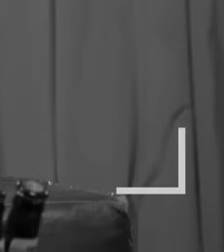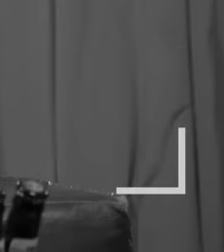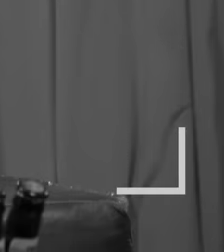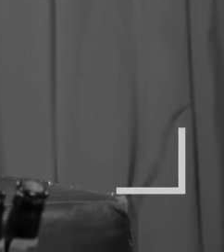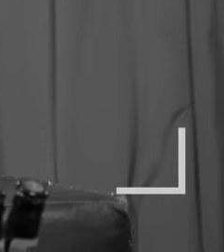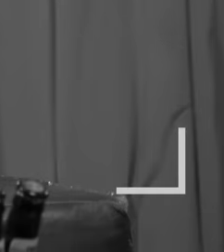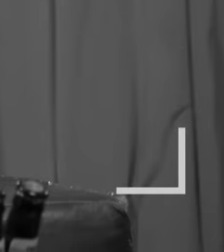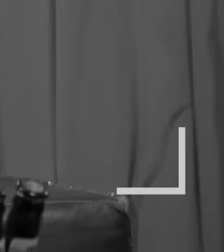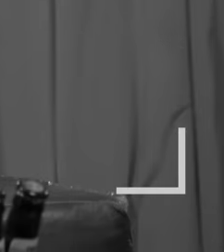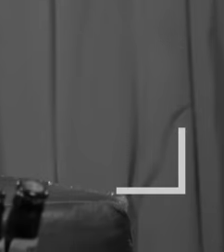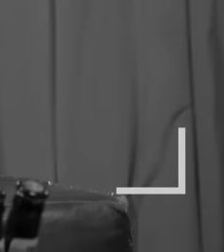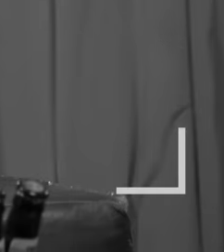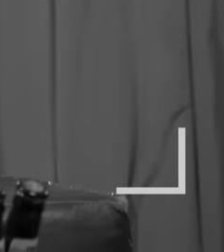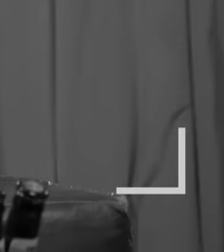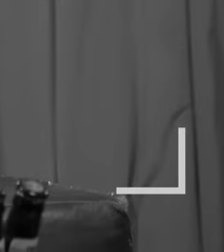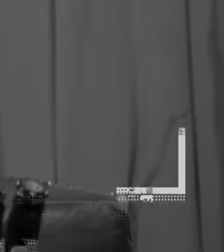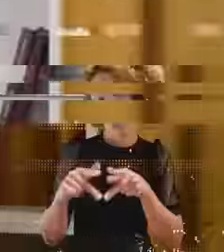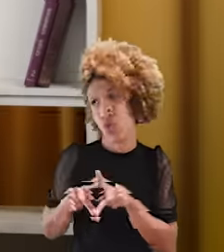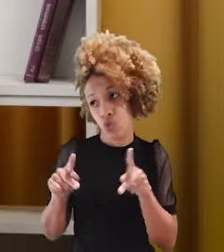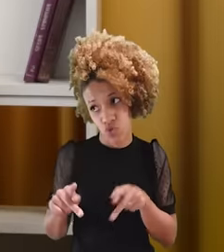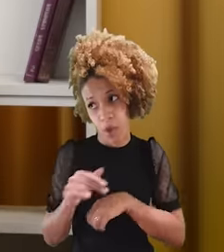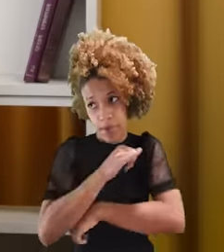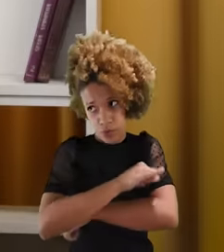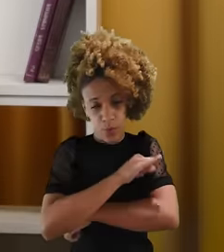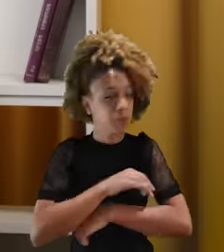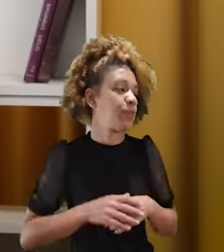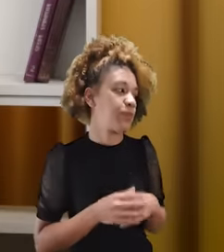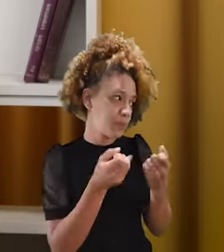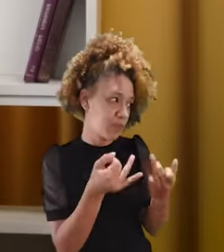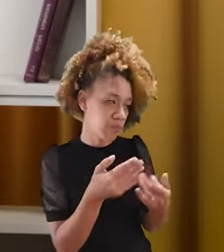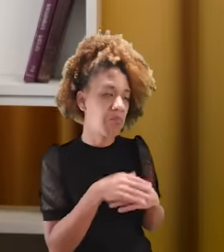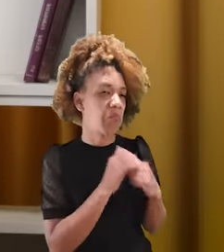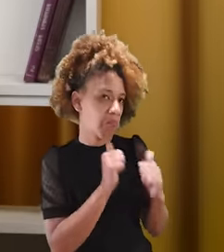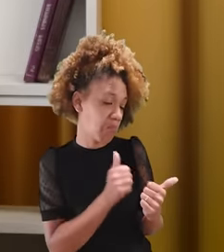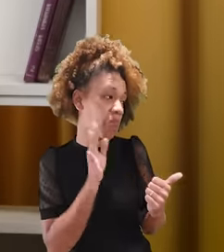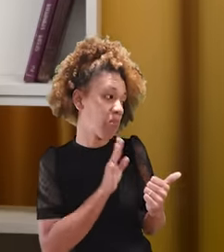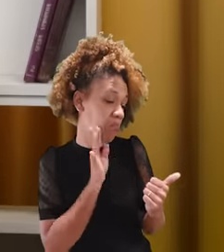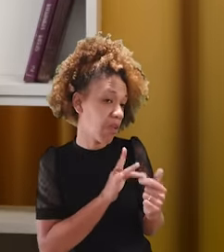a peça é no Clara Nunes perfeito quando você fala isso legal agora quando você fala cara